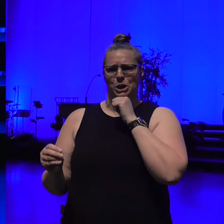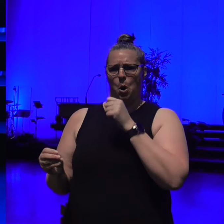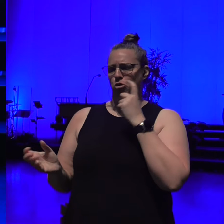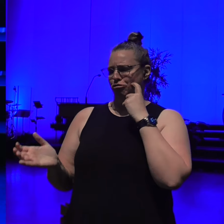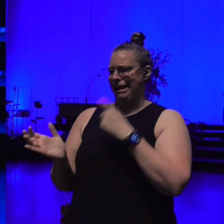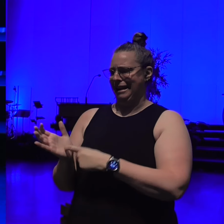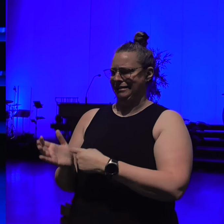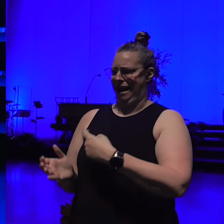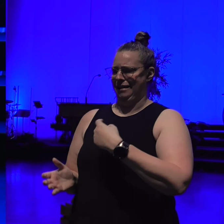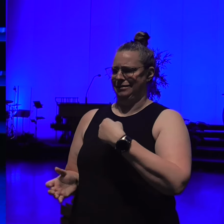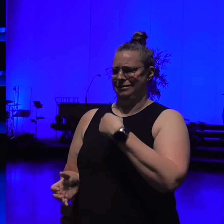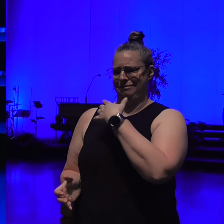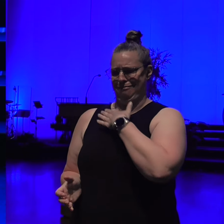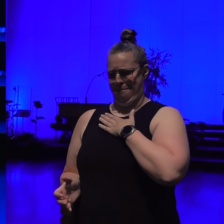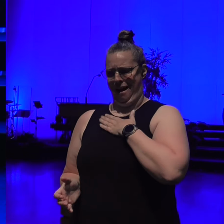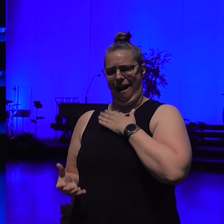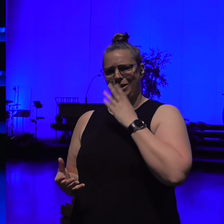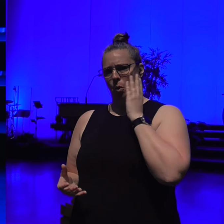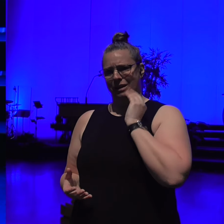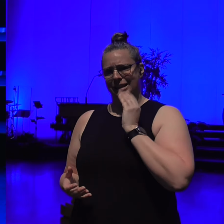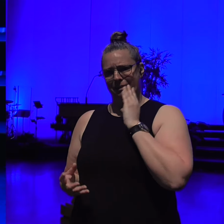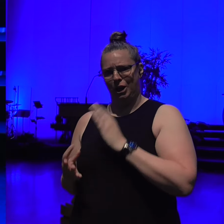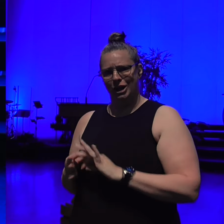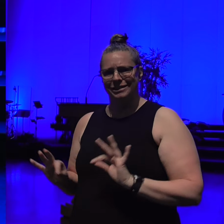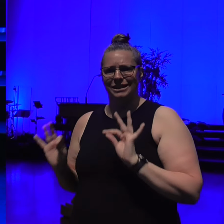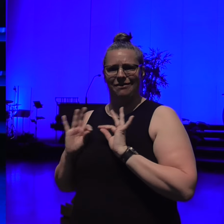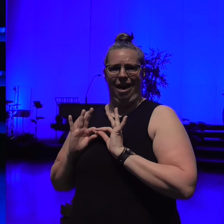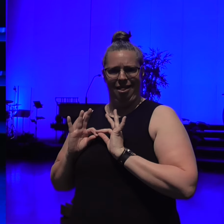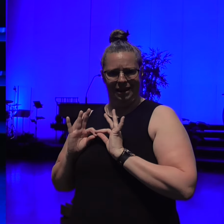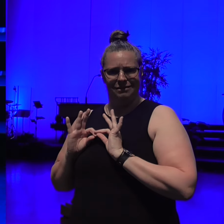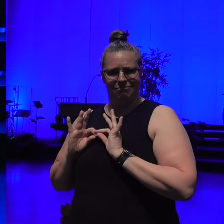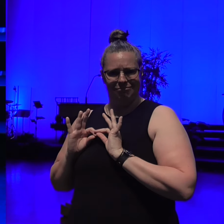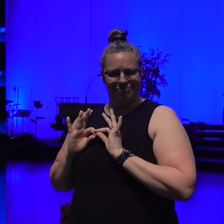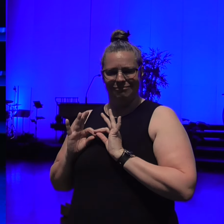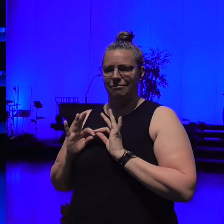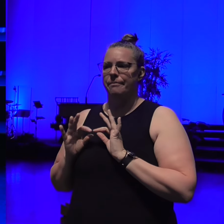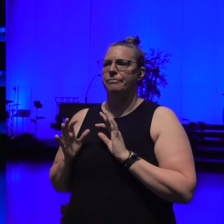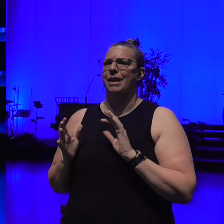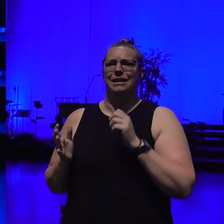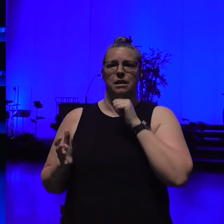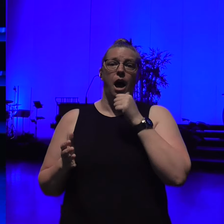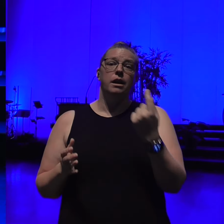Ahora, a veces en la experiencia estamos en la historia, pero eso está bien No se trata de tener siempre razón